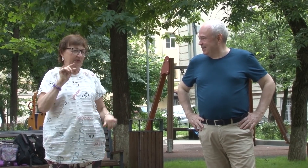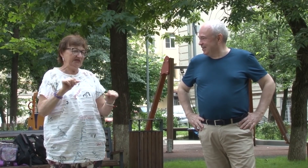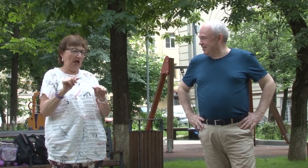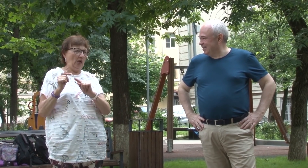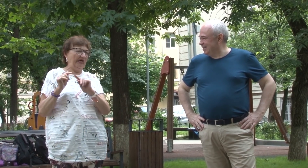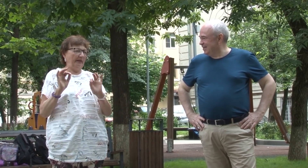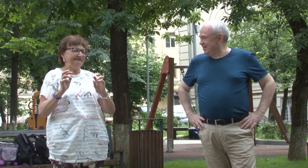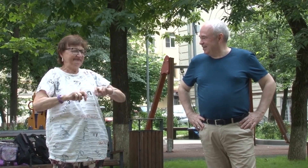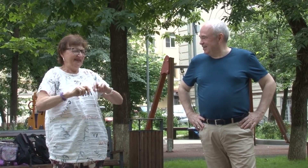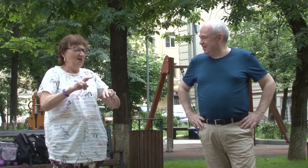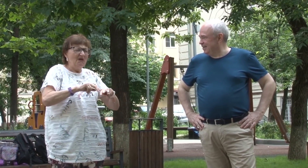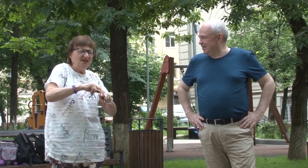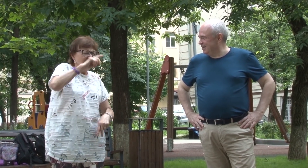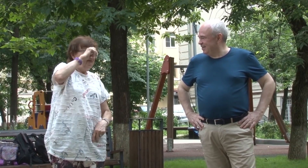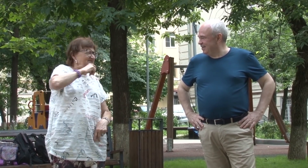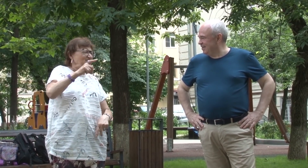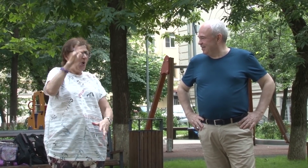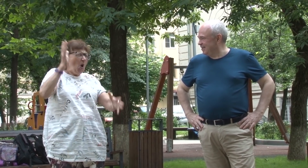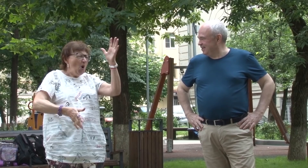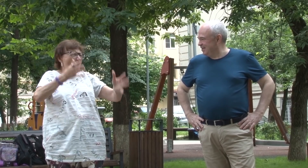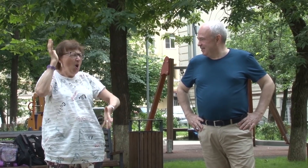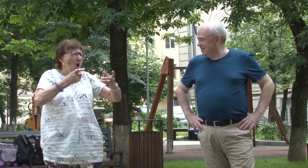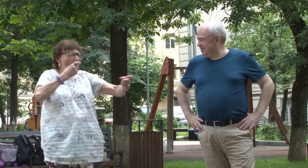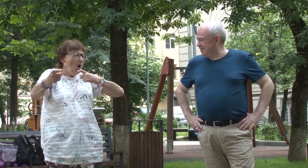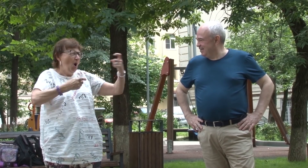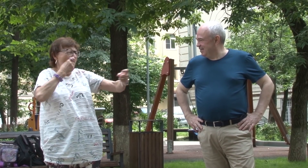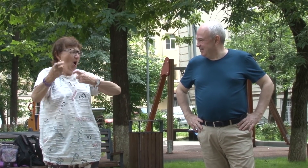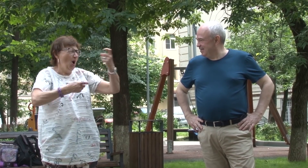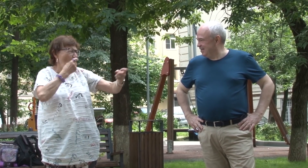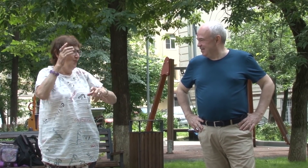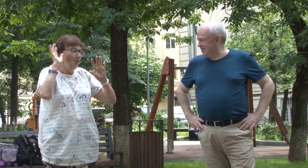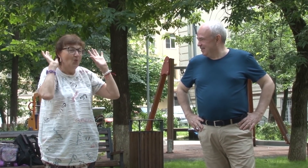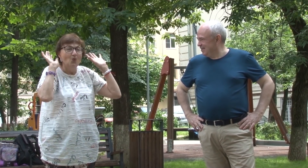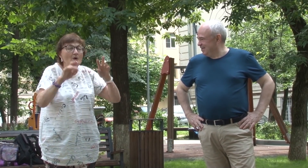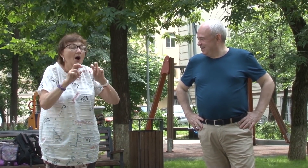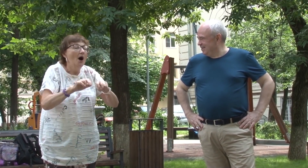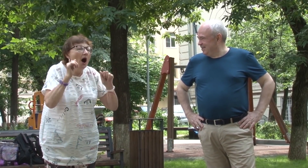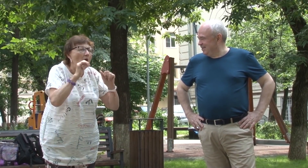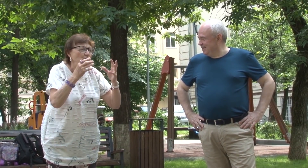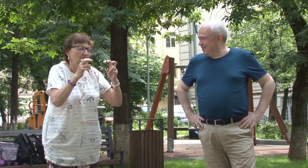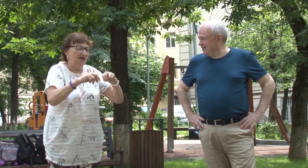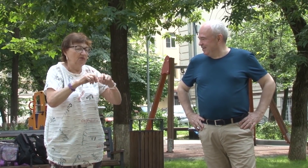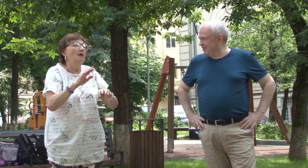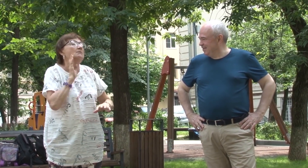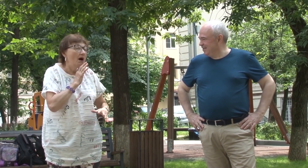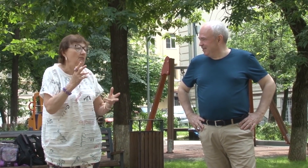У столовой в самый раз. Милиция не понимала, чего это глухие так возбужденно машут руками, издавая крики. Разборки происходили каждый день.